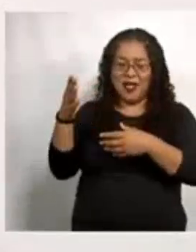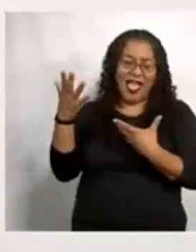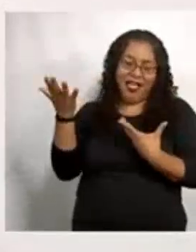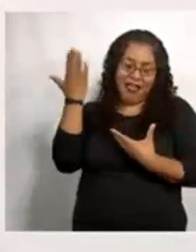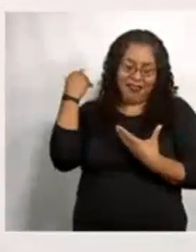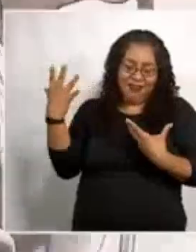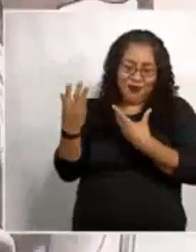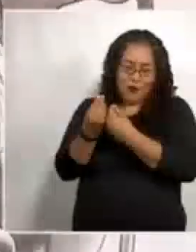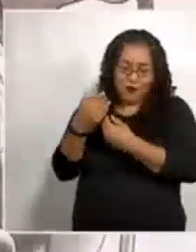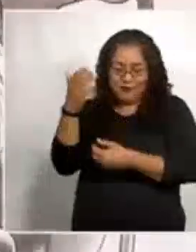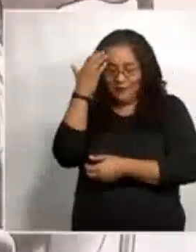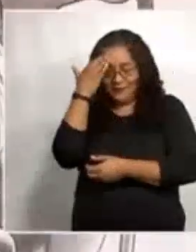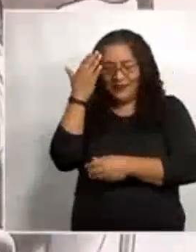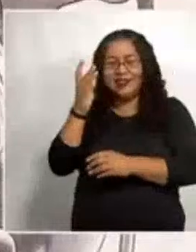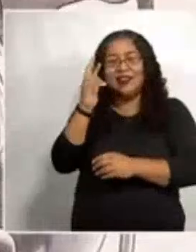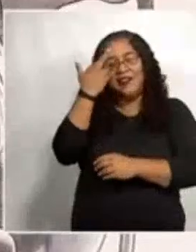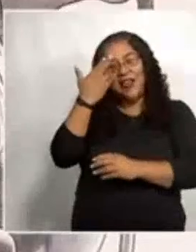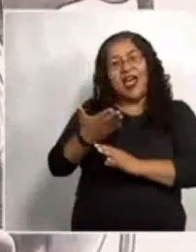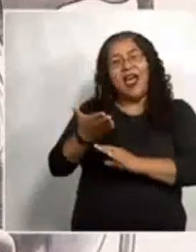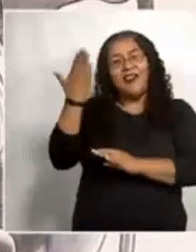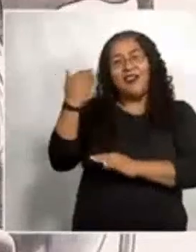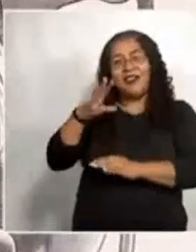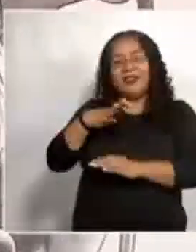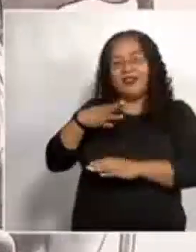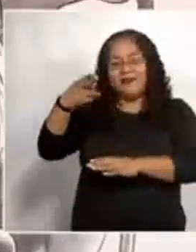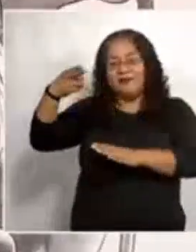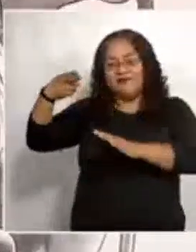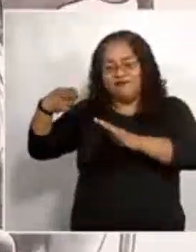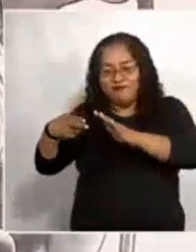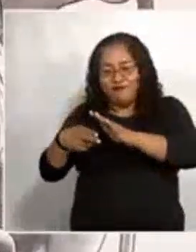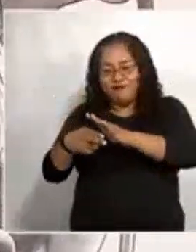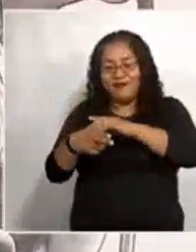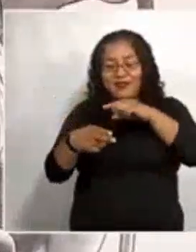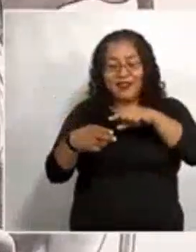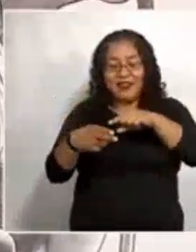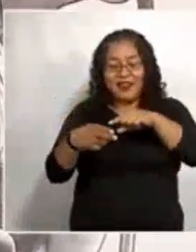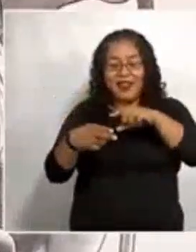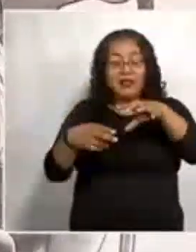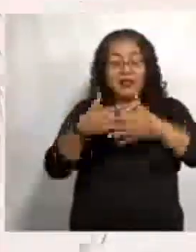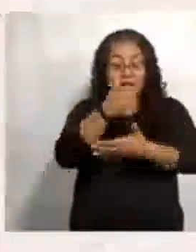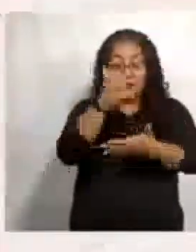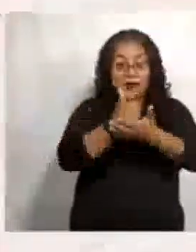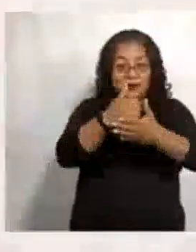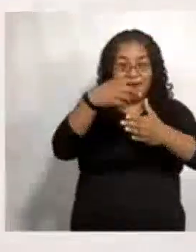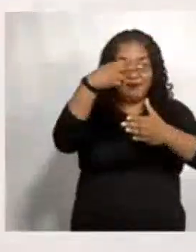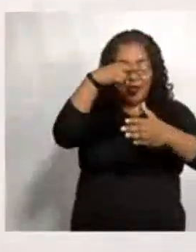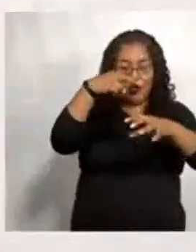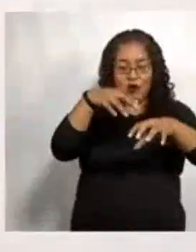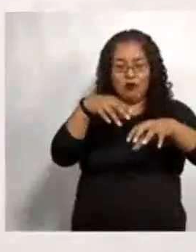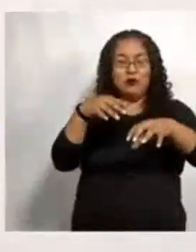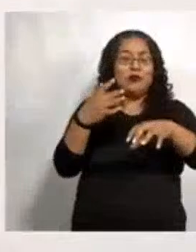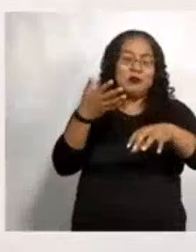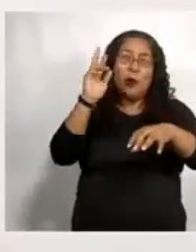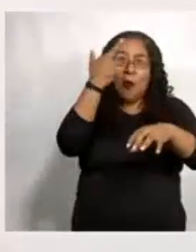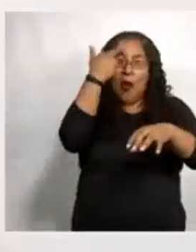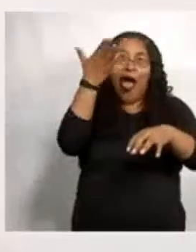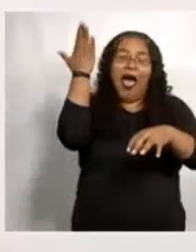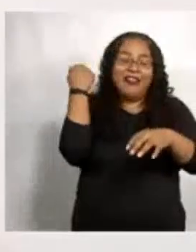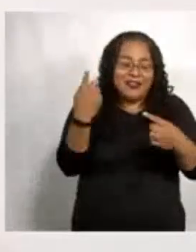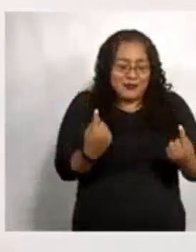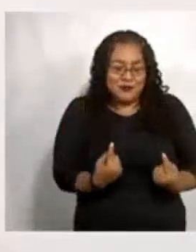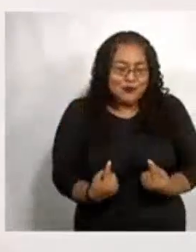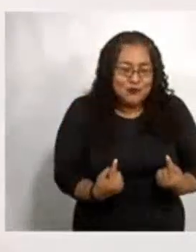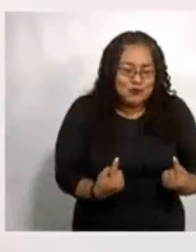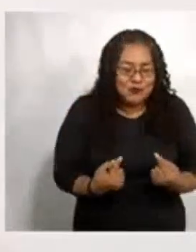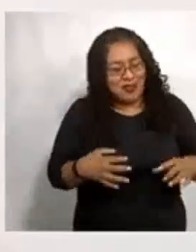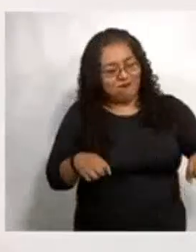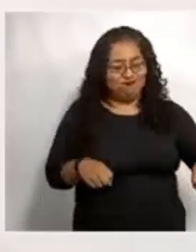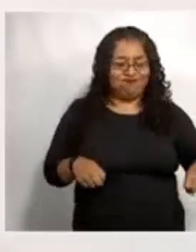Ciudad de México a Guadalajara. A mí me tocó. Nos subían pequeñitos a mis hermanos y a mí al tren en